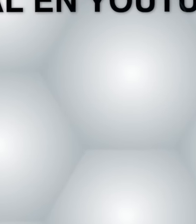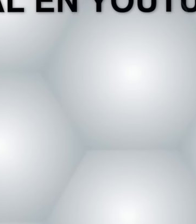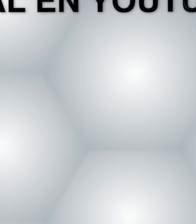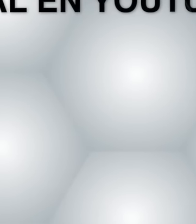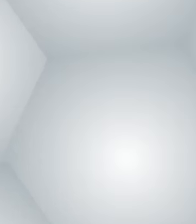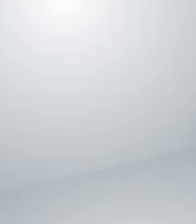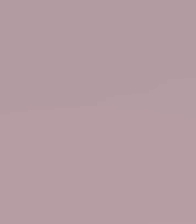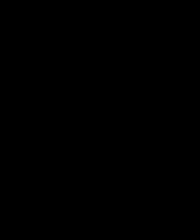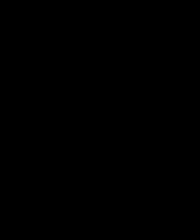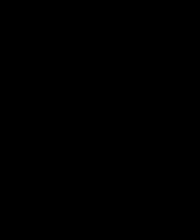[Música]